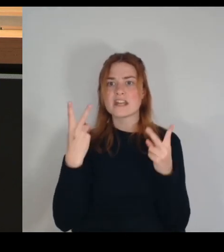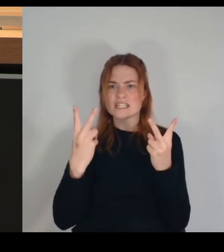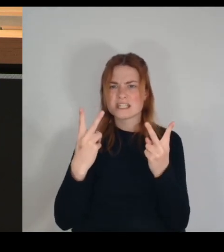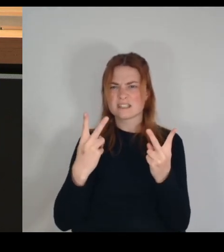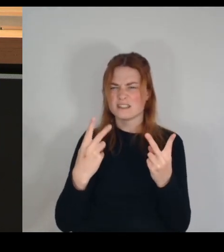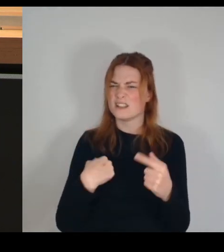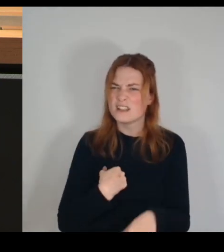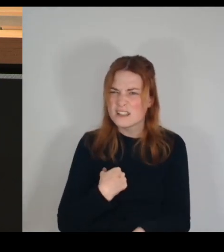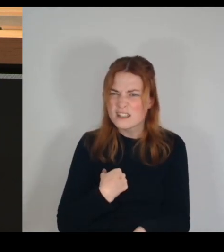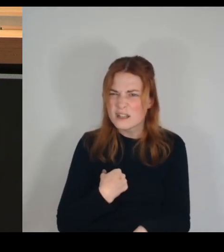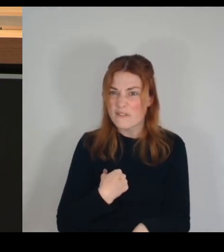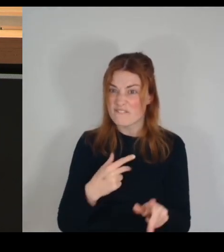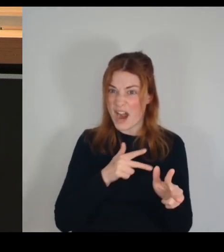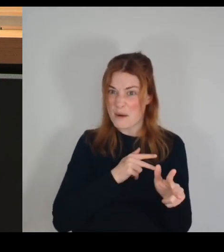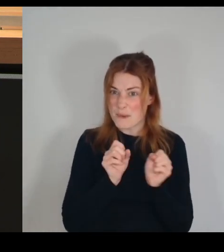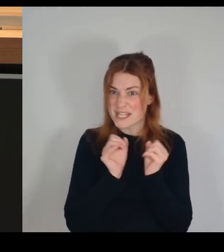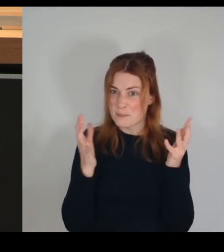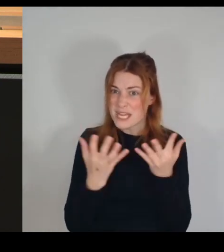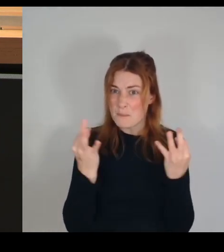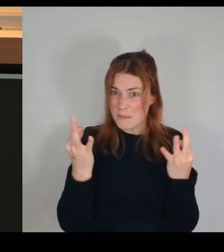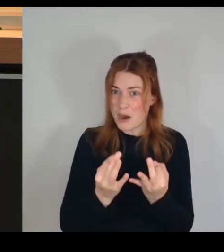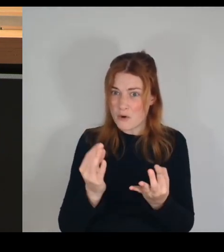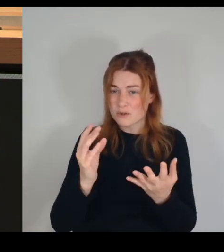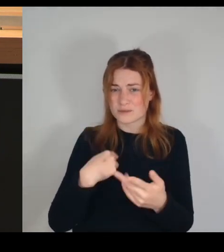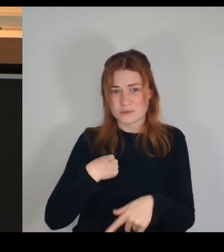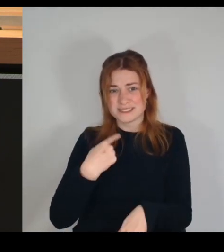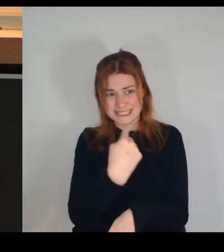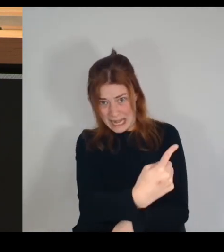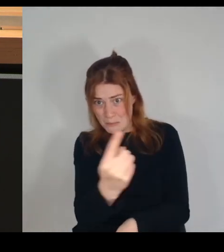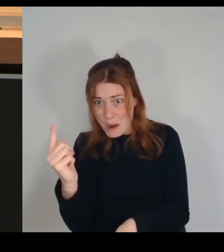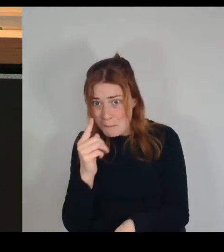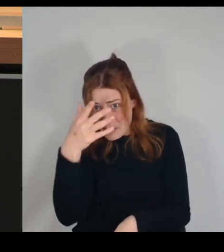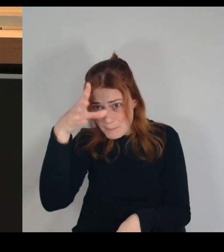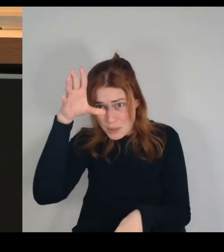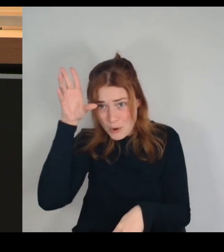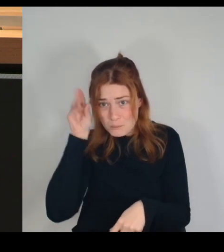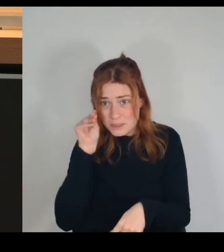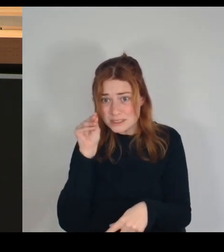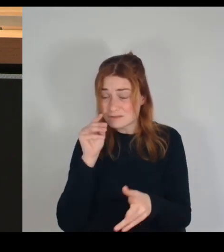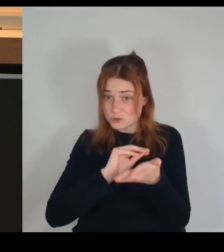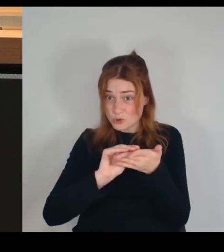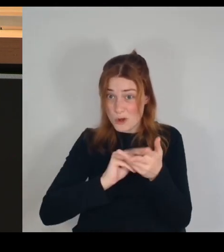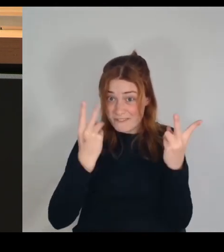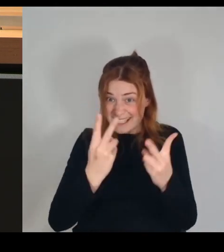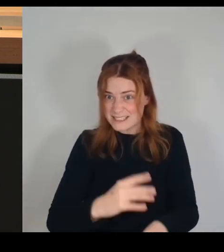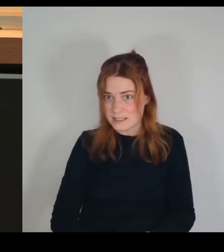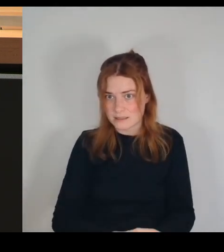Und zum jetzigen Senat muss ich sagen auch Sie werden für die Schulreinigung mehr Geld in die Hand nehmen müssen, Geld für